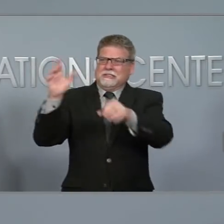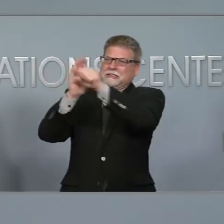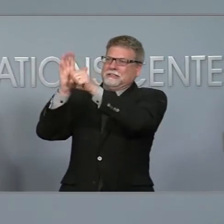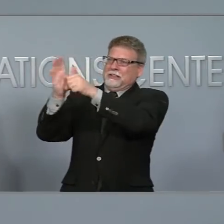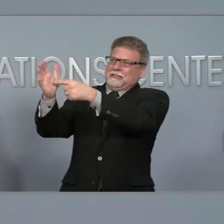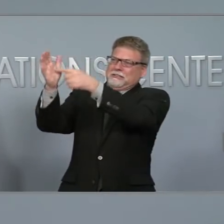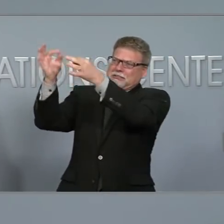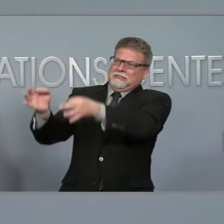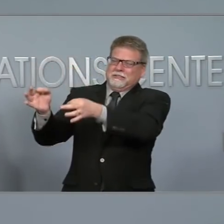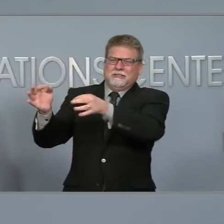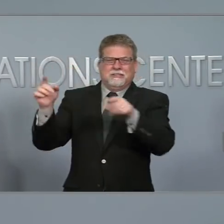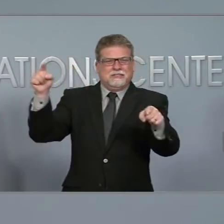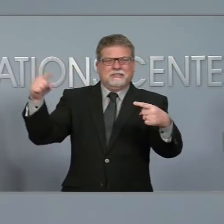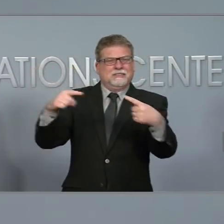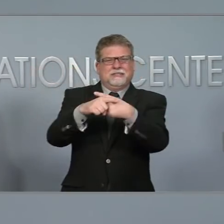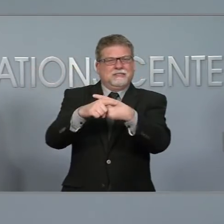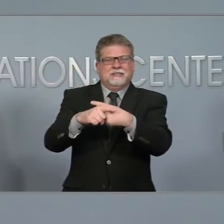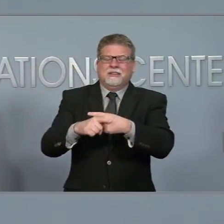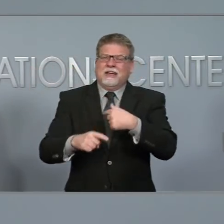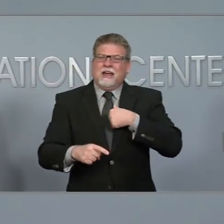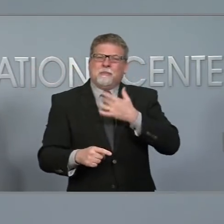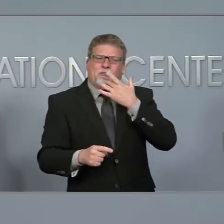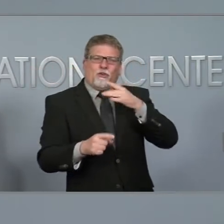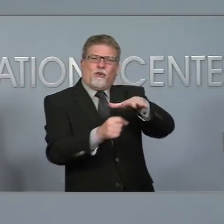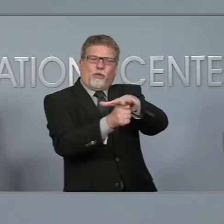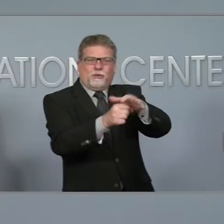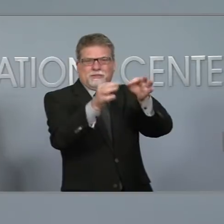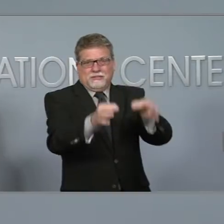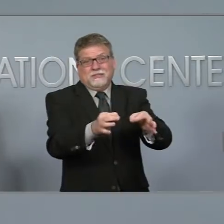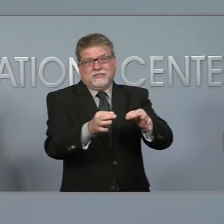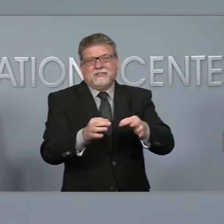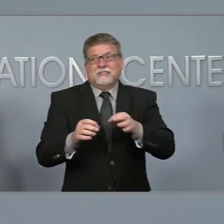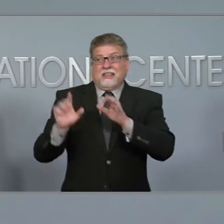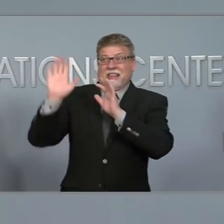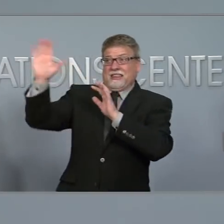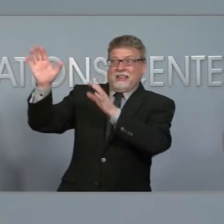personas sean las